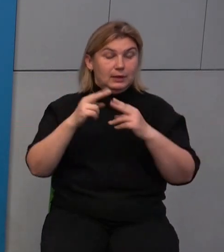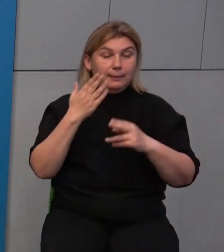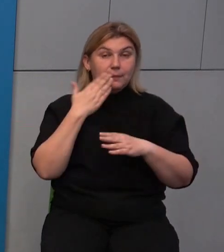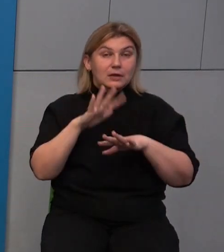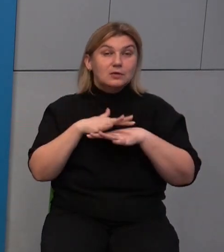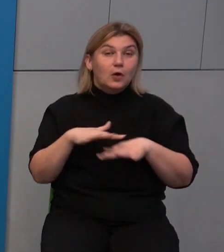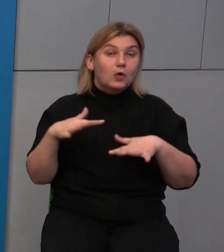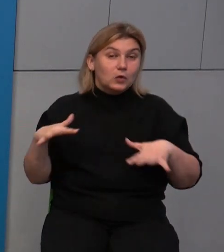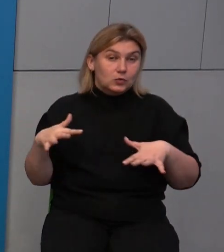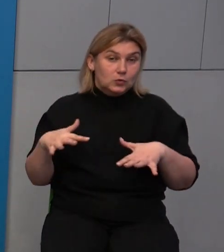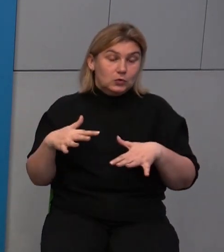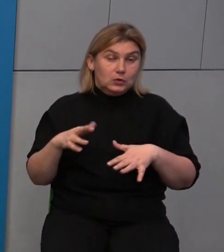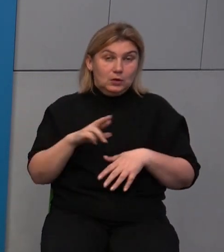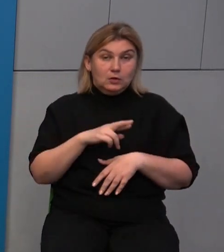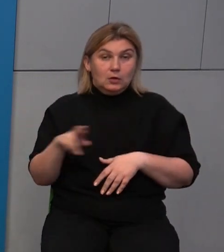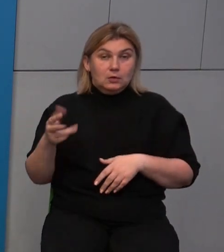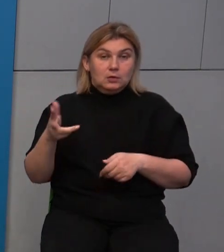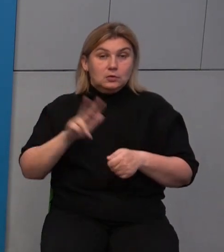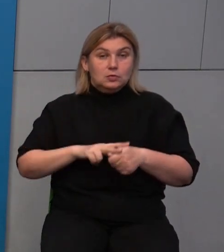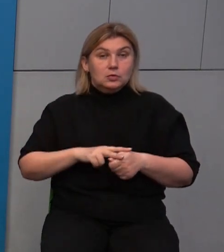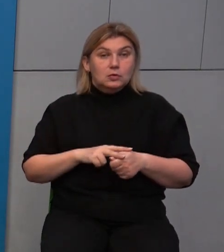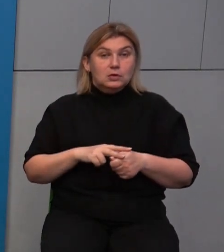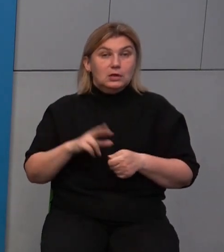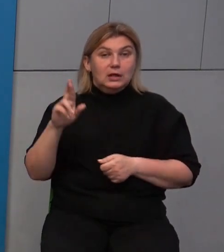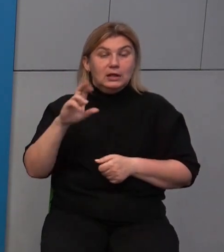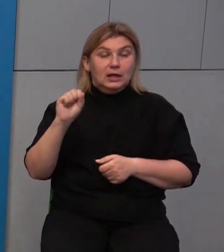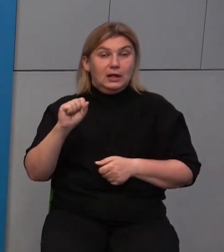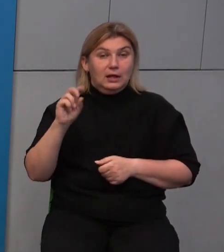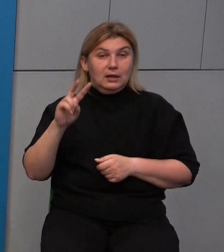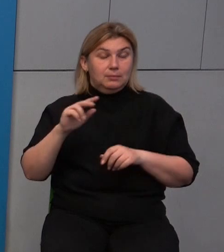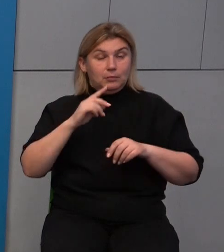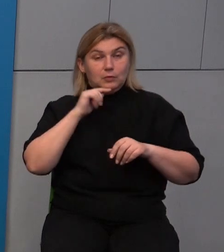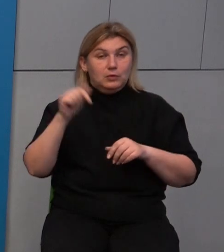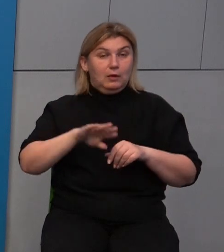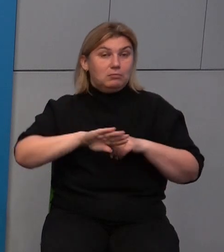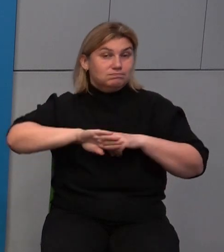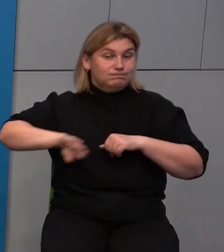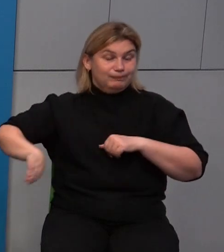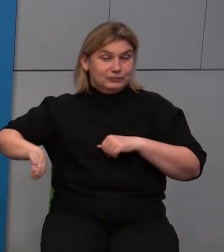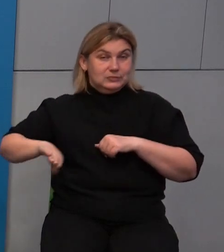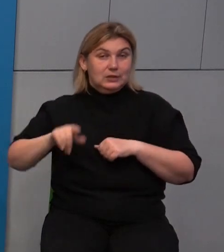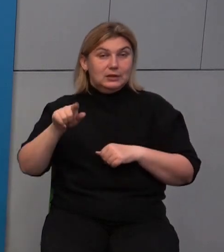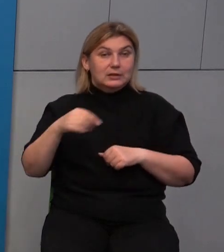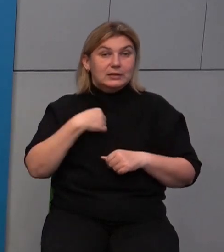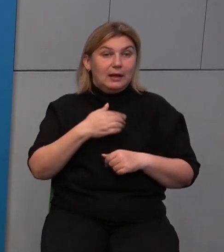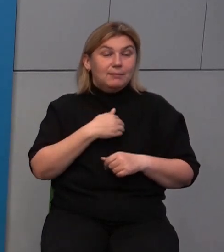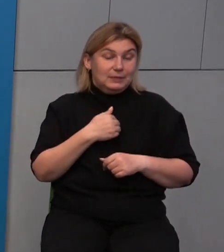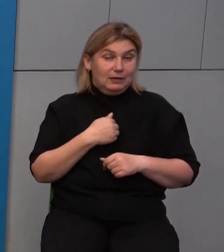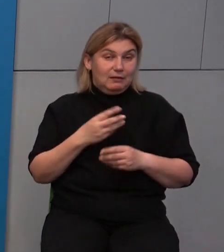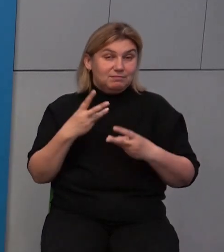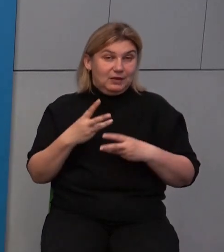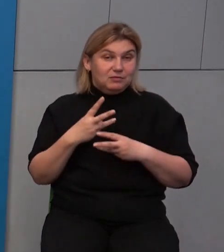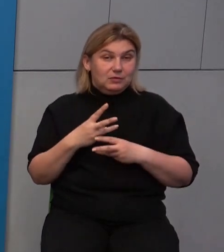takich rzeczy, raf, które musiał omijać. Dla mnie najbardziej taką przejmującą rzeczą jest to, że on rzeczywiście